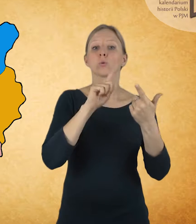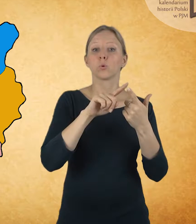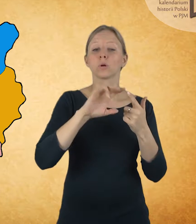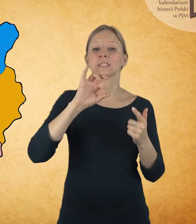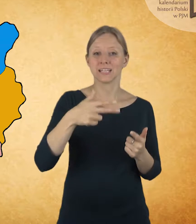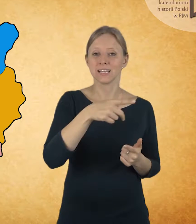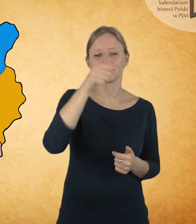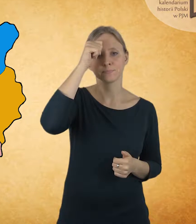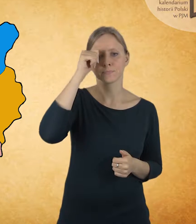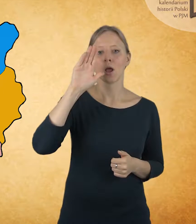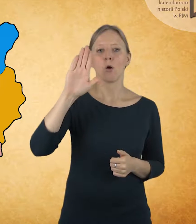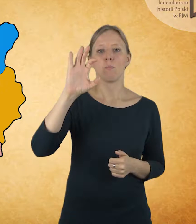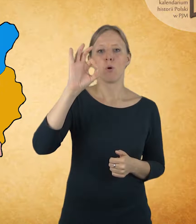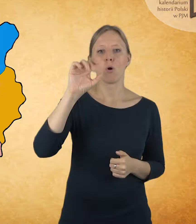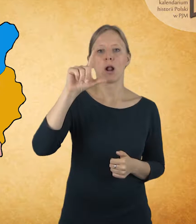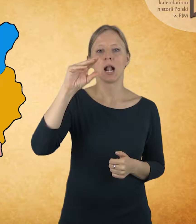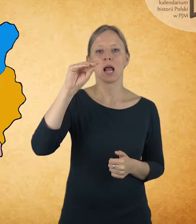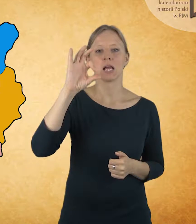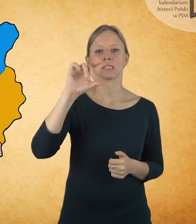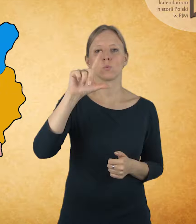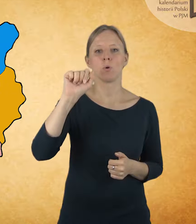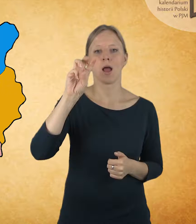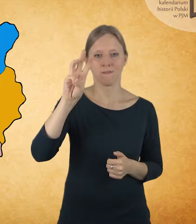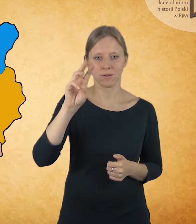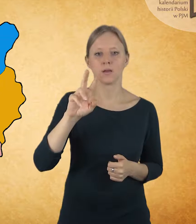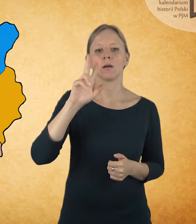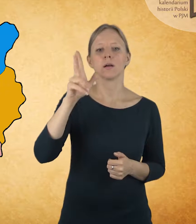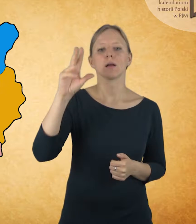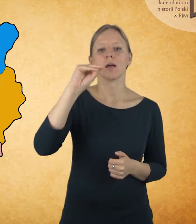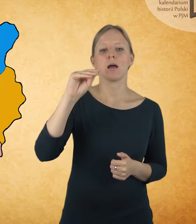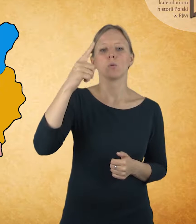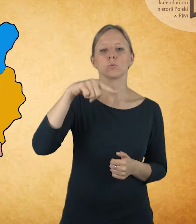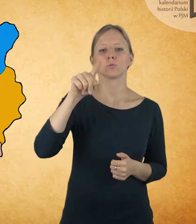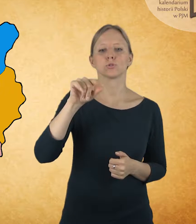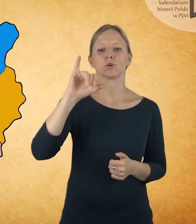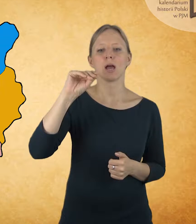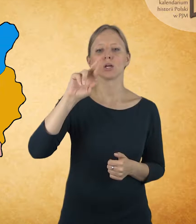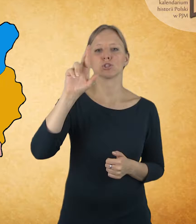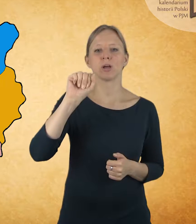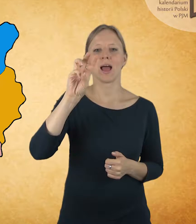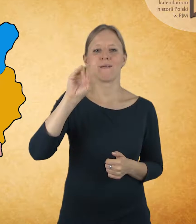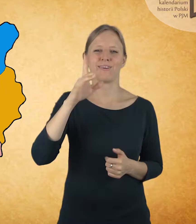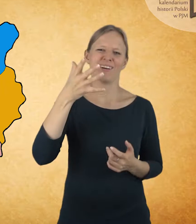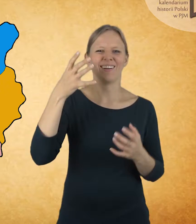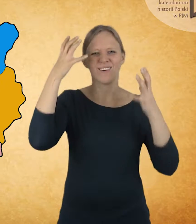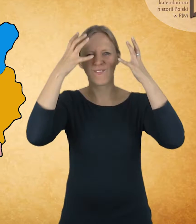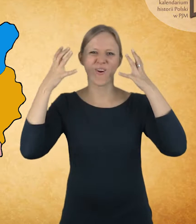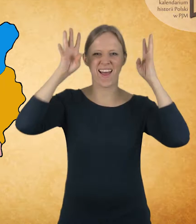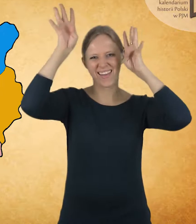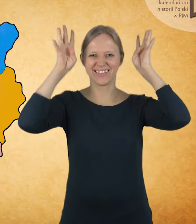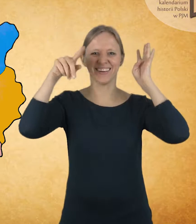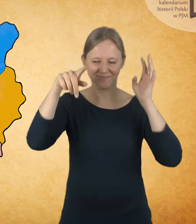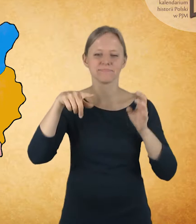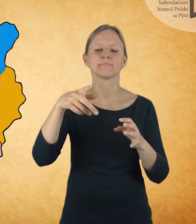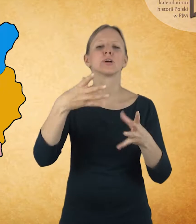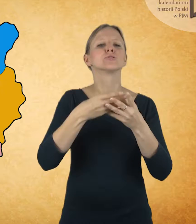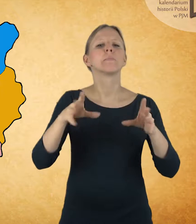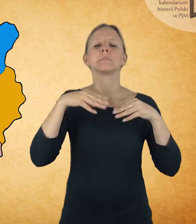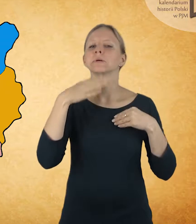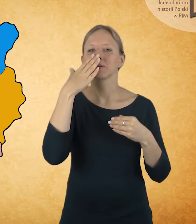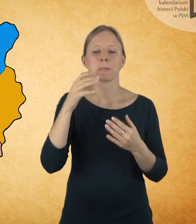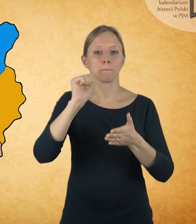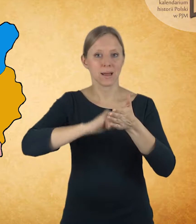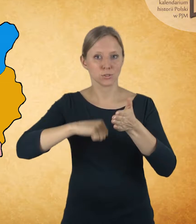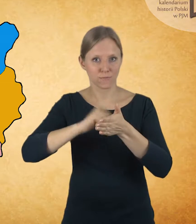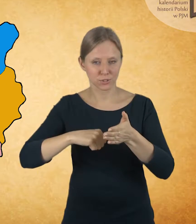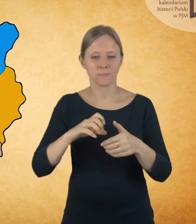Drugi syn, Bolesław Kędzierzawy otrzymał Mazowsze.